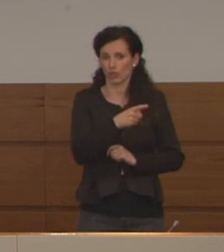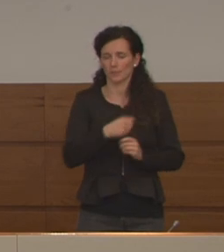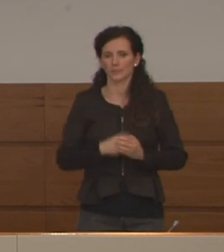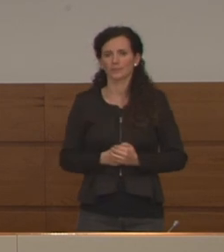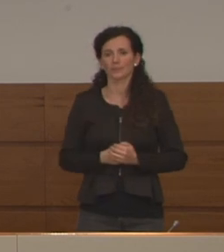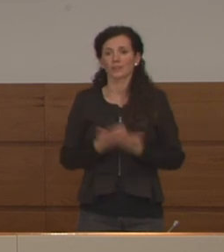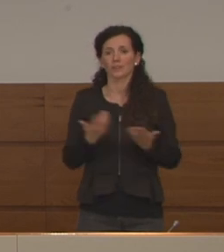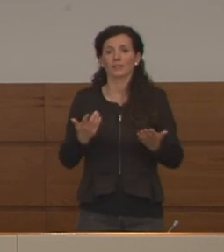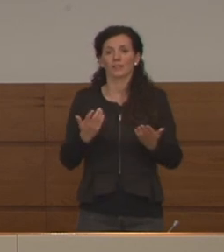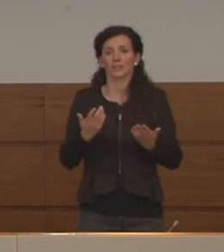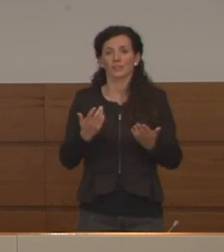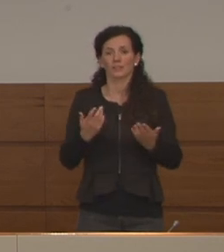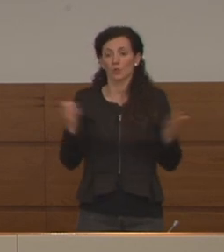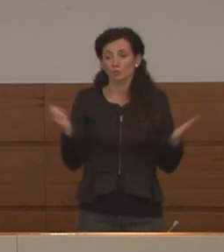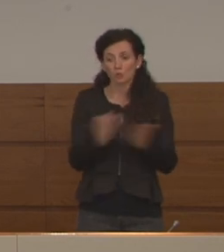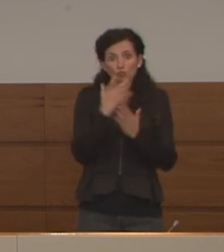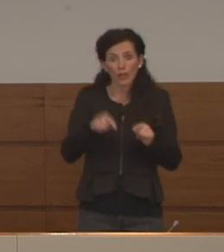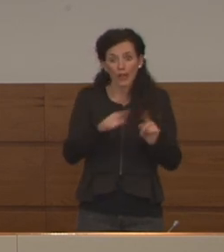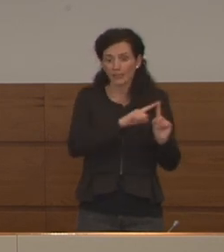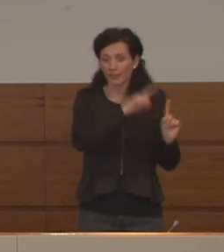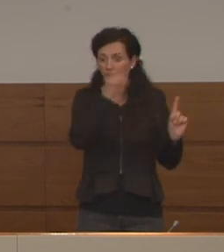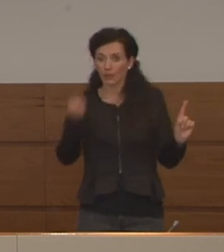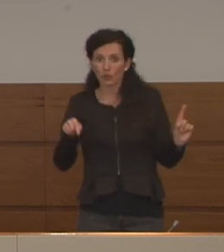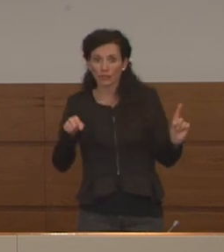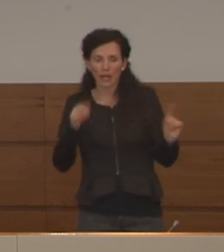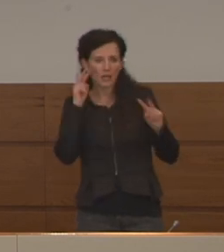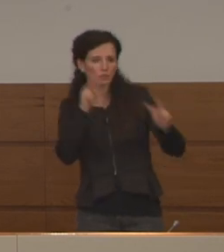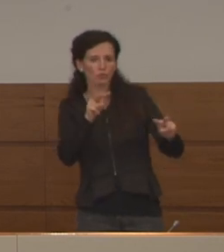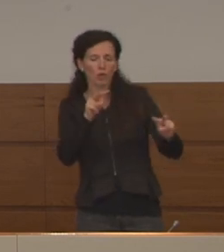che sta succedendo deve tener conto necessariamente delle persone fisiche